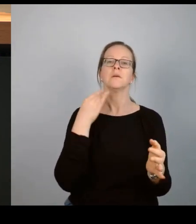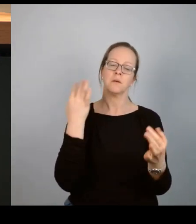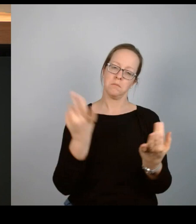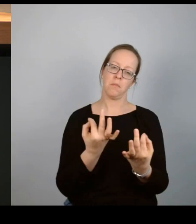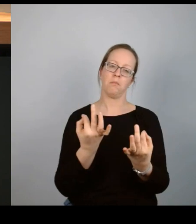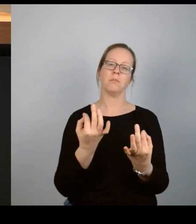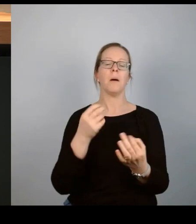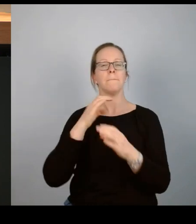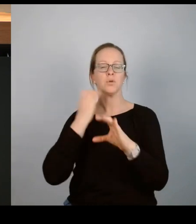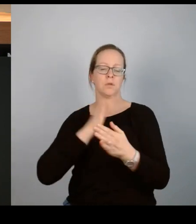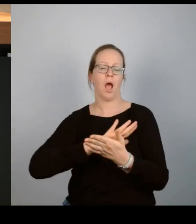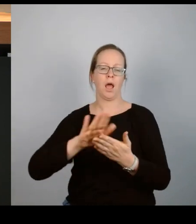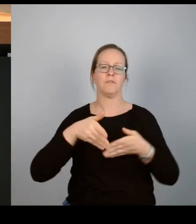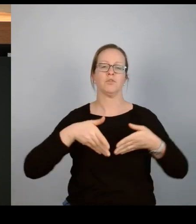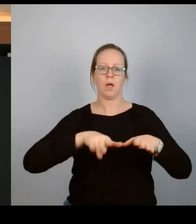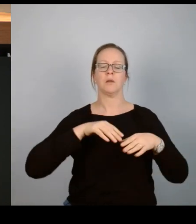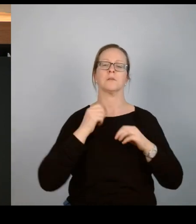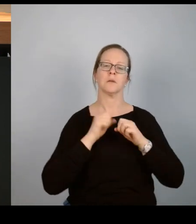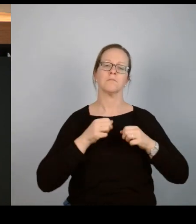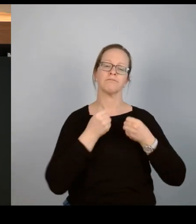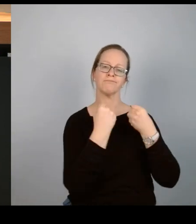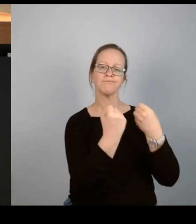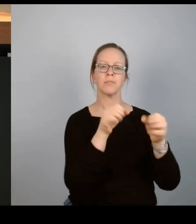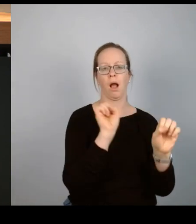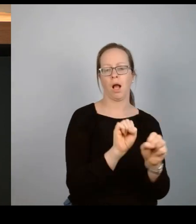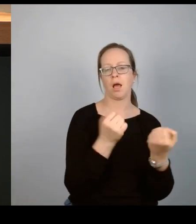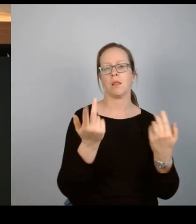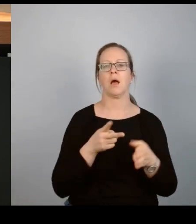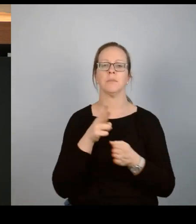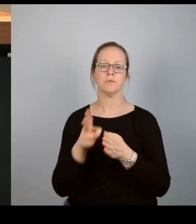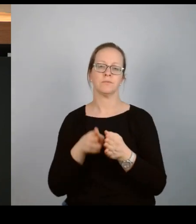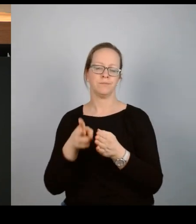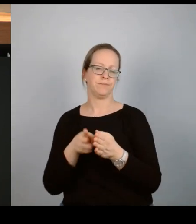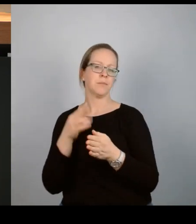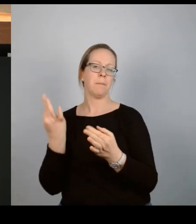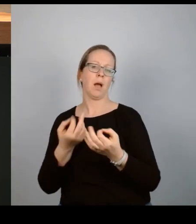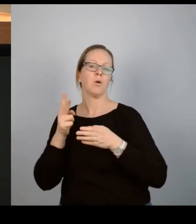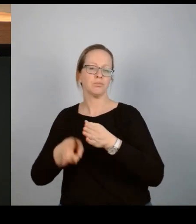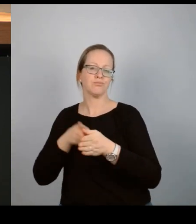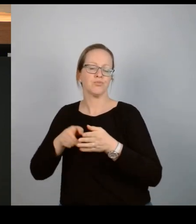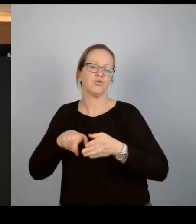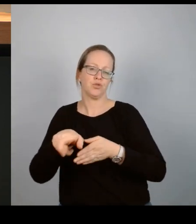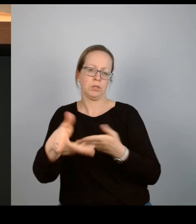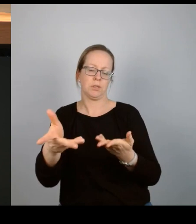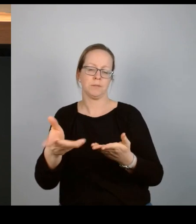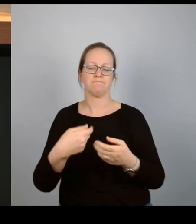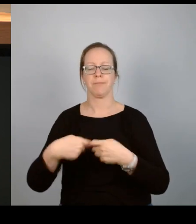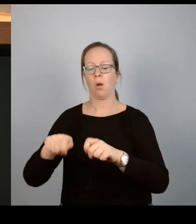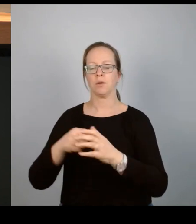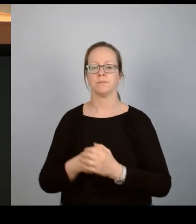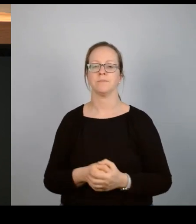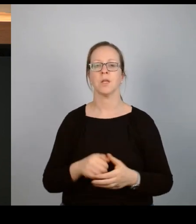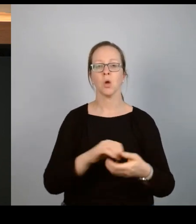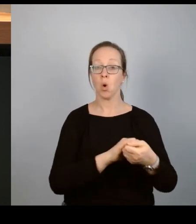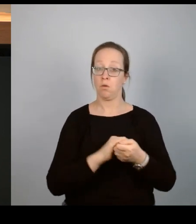schnell realisieren und gegebenenfalls auch vorläufige Erschließungen sorge. Das haben wir auch im Koalitionsvertrag so festgelegt.